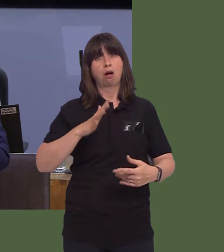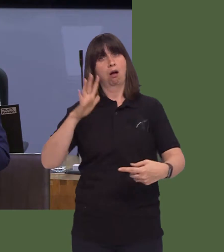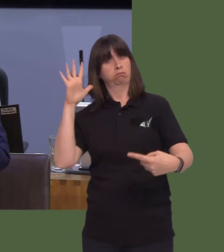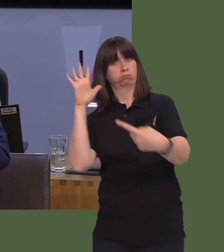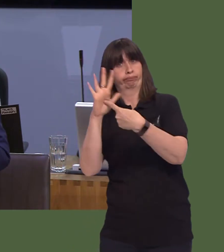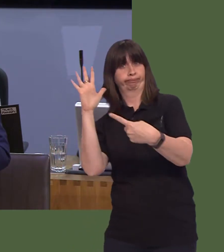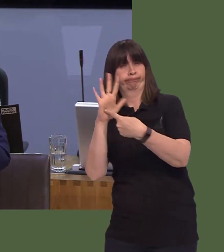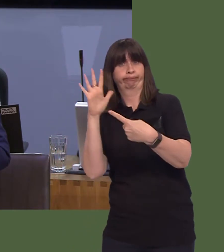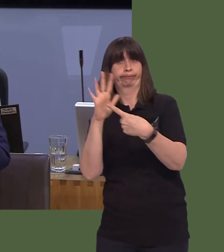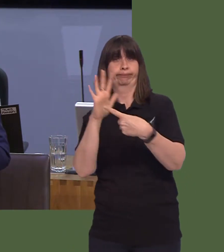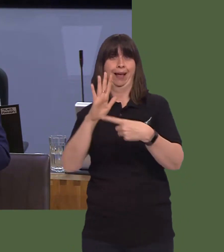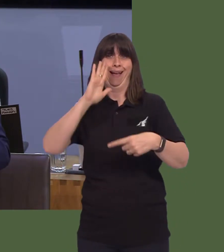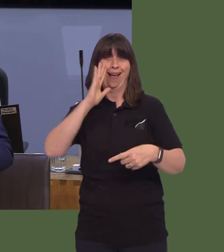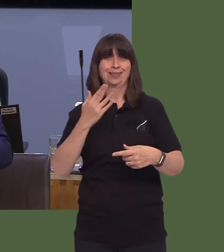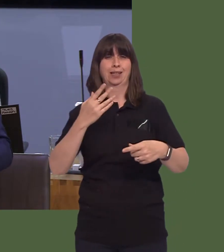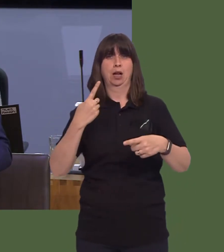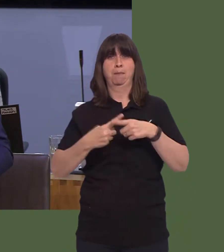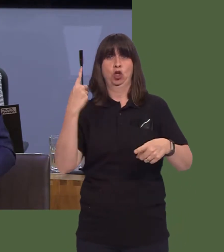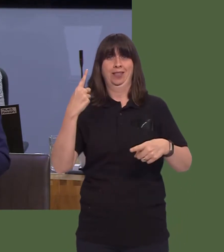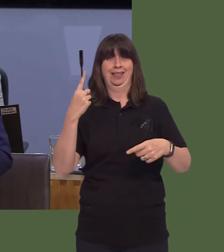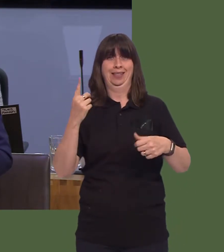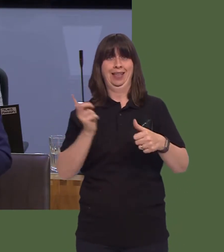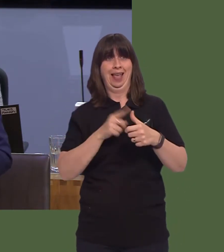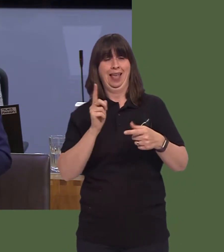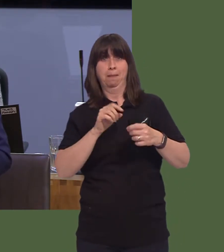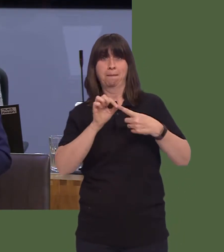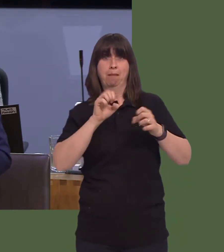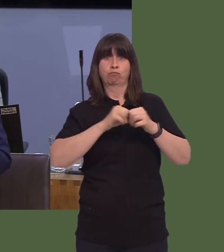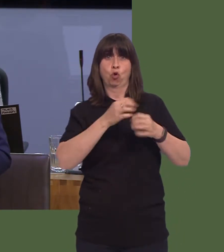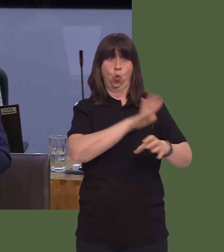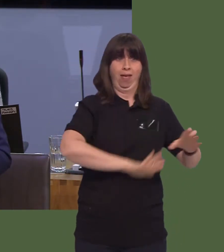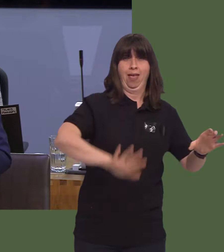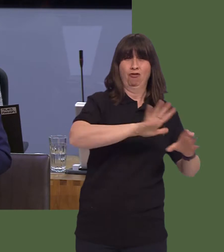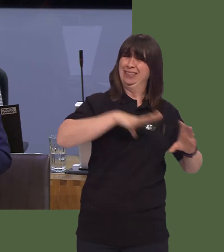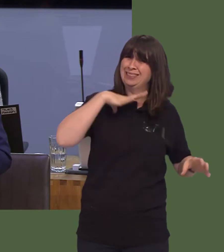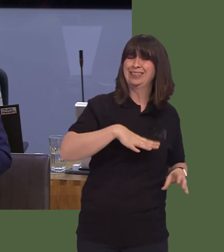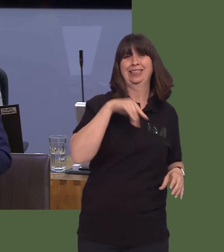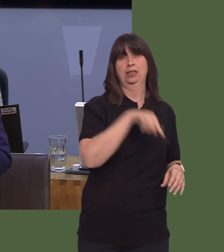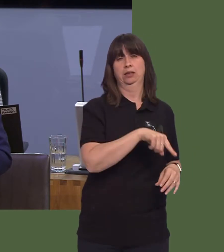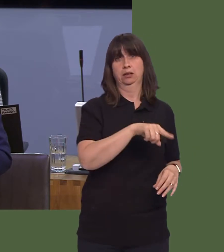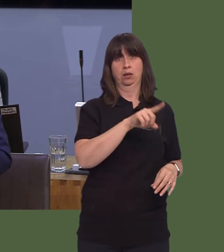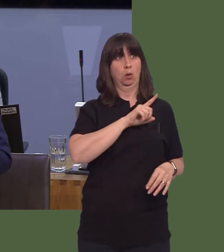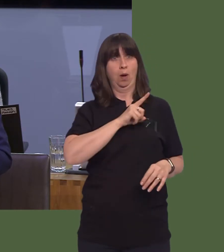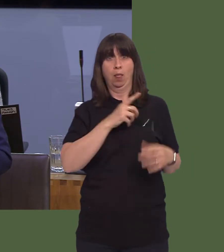i oriau, ac y dylai bwrdd iechyd Hywel Dda o leiaf gydnabod hyn yn ei ymgynghoriad ar ad-drefnu gwasanaethau iechyd yng ngorllewin Cymru?